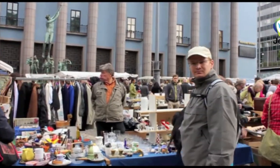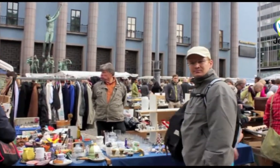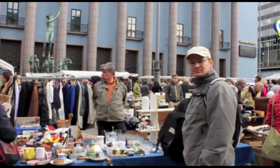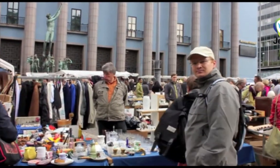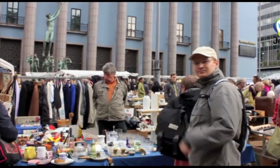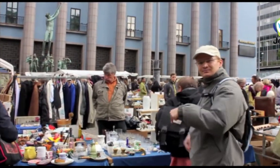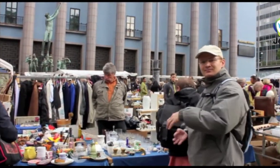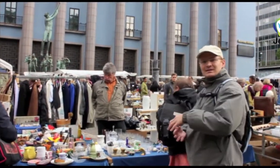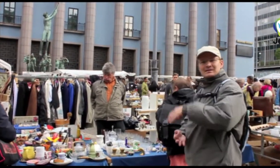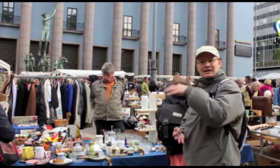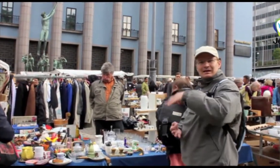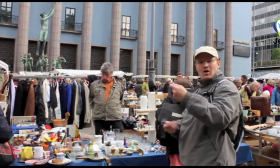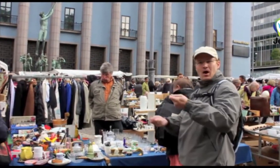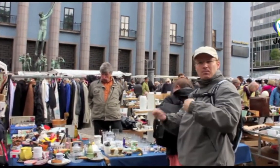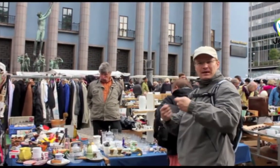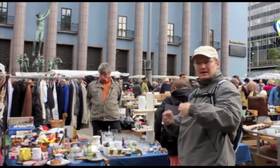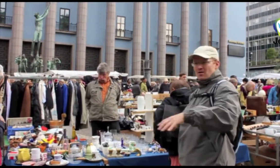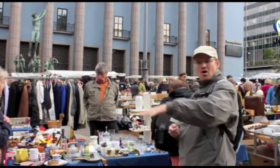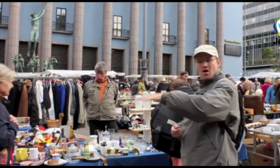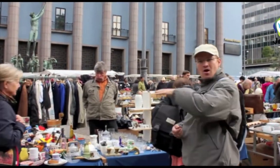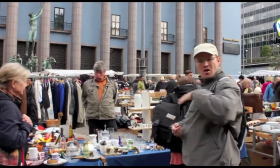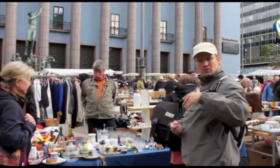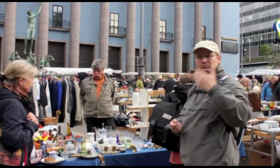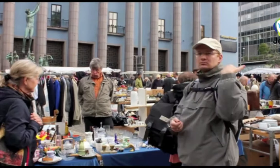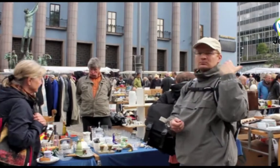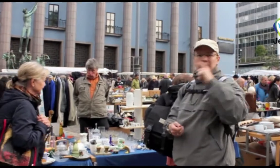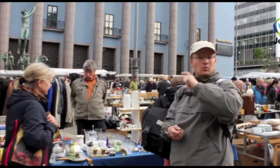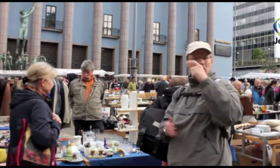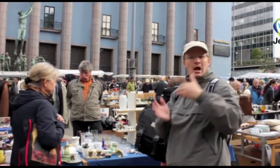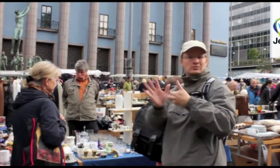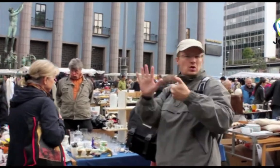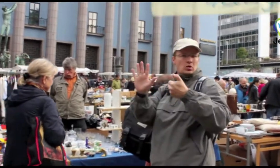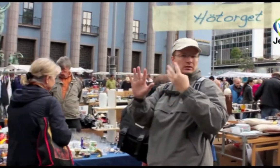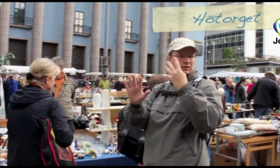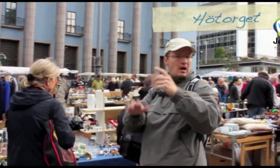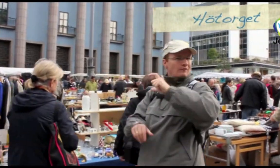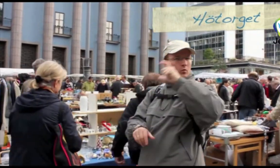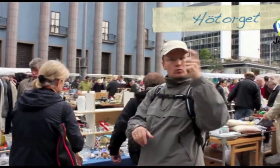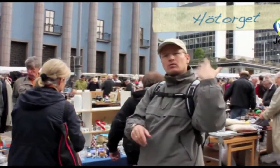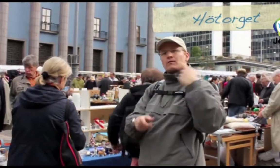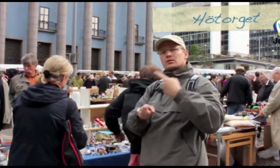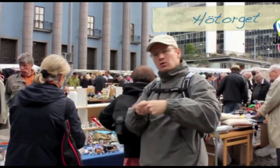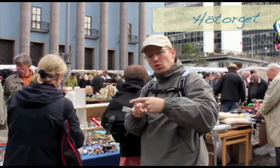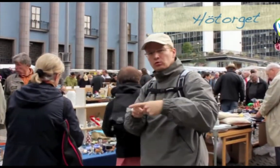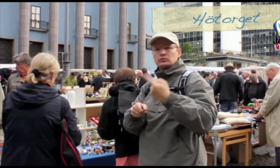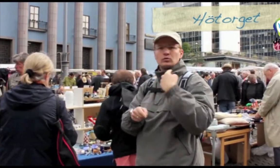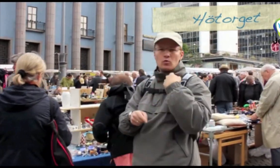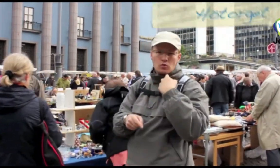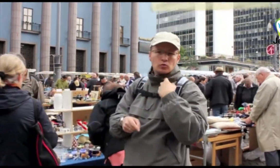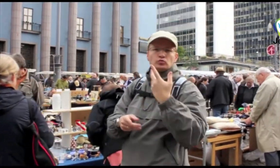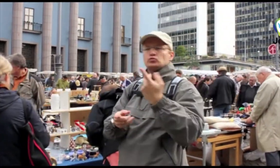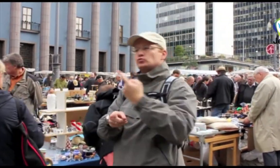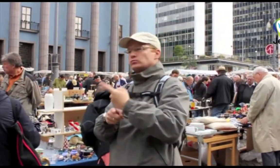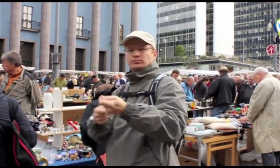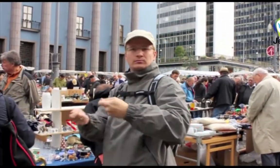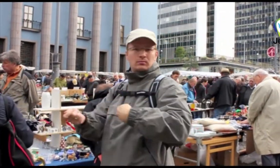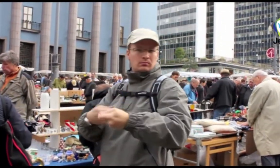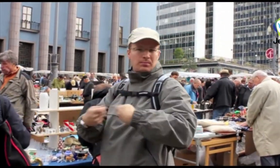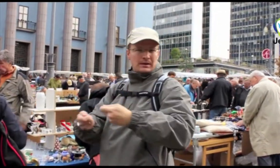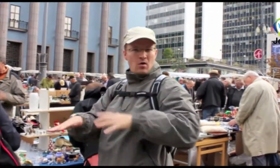Ez itt a Széna piac. Régóta van itt, 1640 óta zöldségeket, gyümölcsöket, húsféléket, stb… árusítanak.